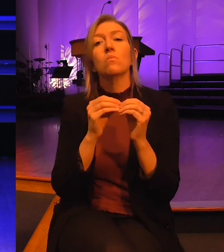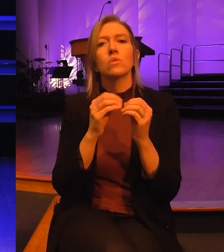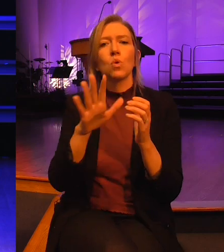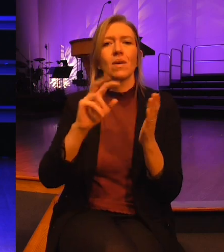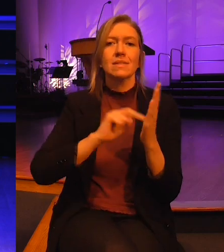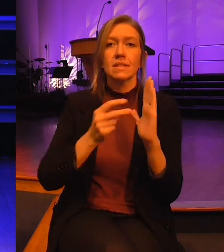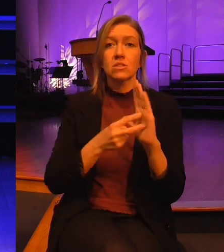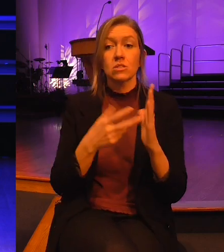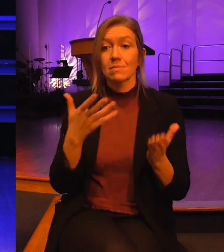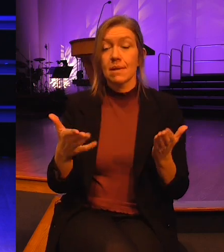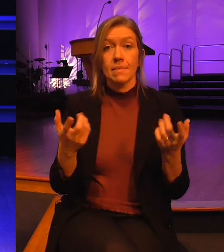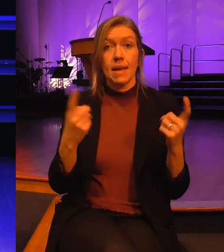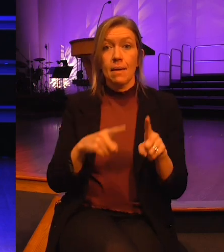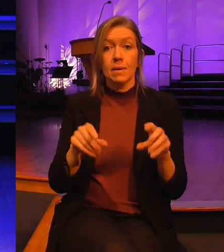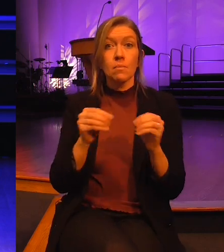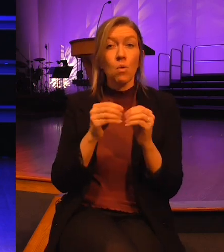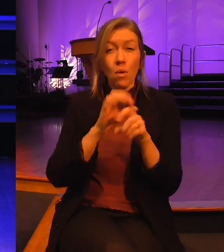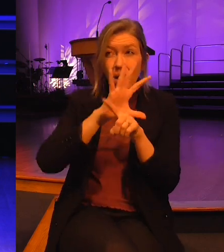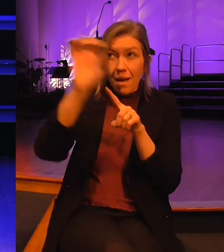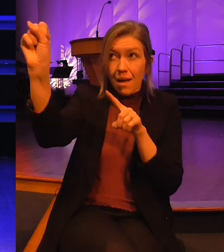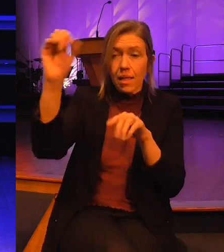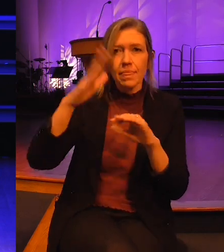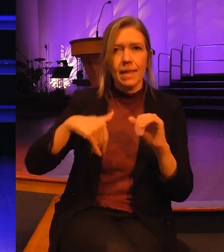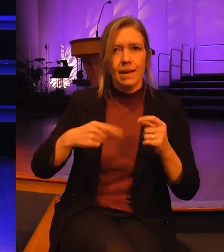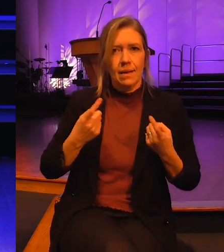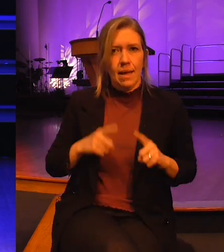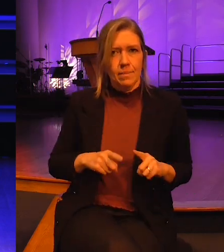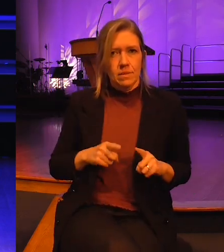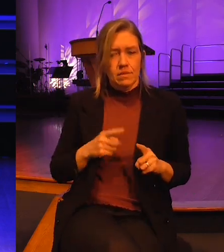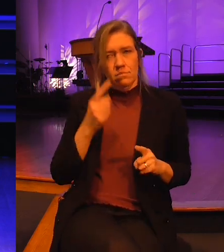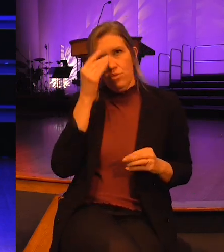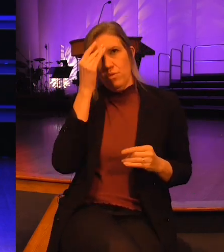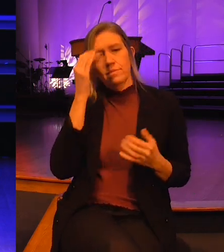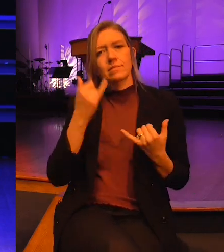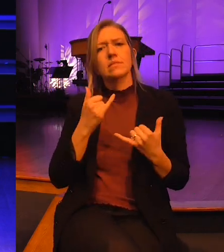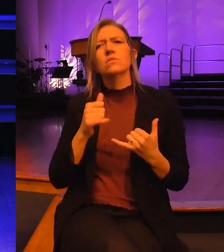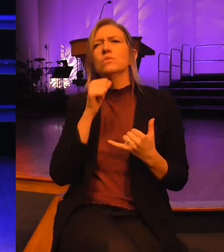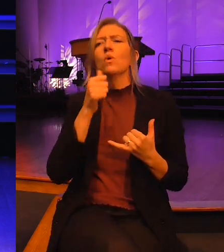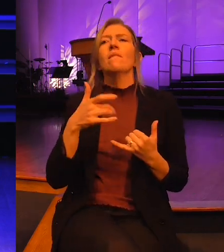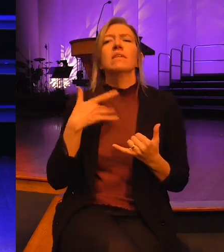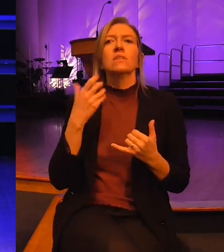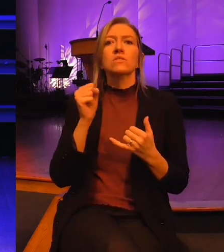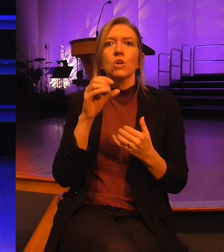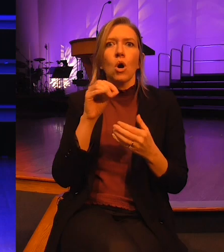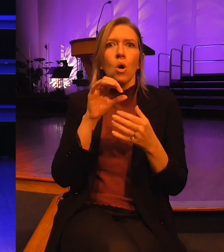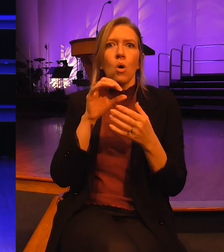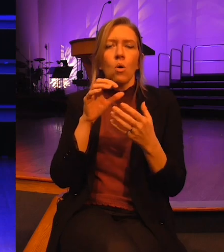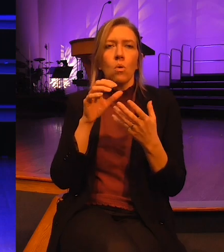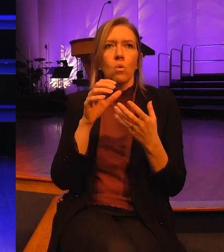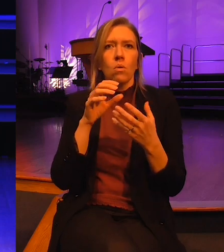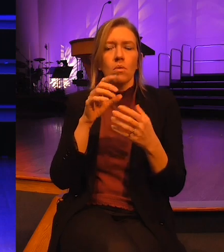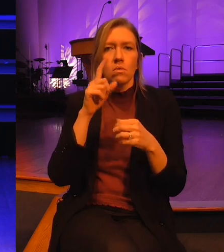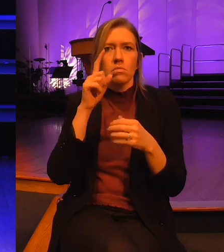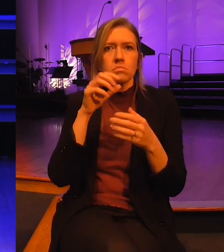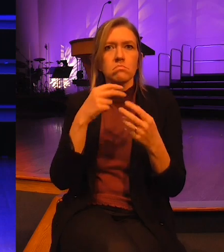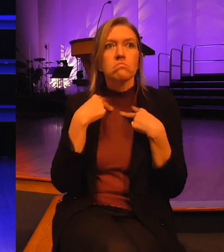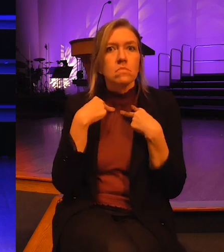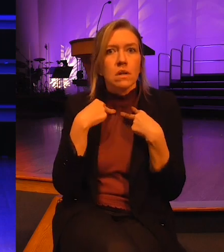hoy, así que no te apegues tanto a la intención que está teniendo lugar de manera tan exacta. pero permite que se muestre